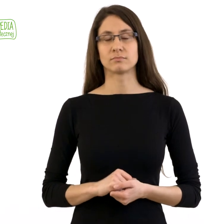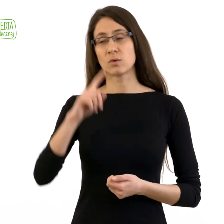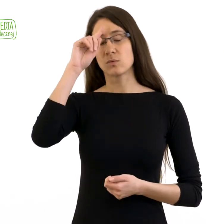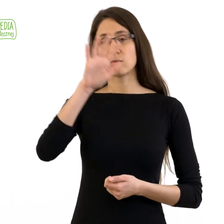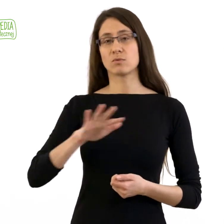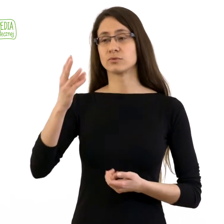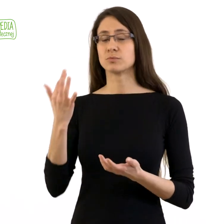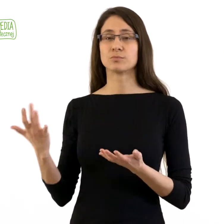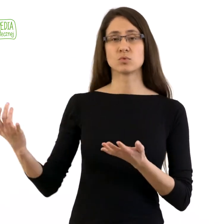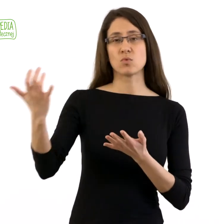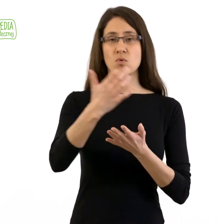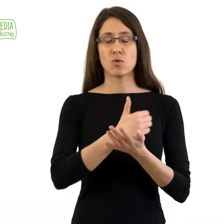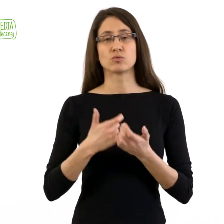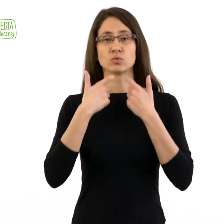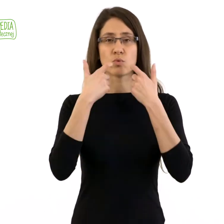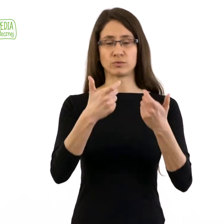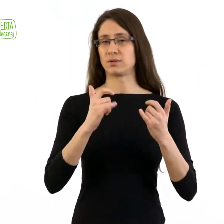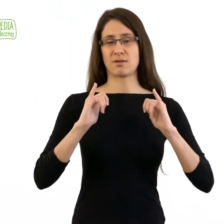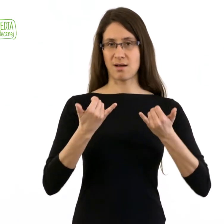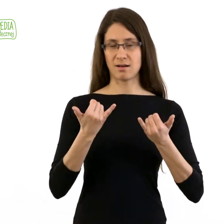Jak zgłosić zbiórkę publiczną?